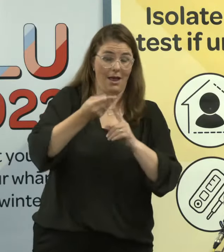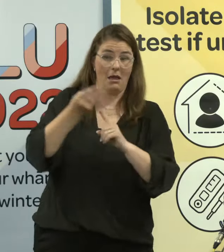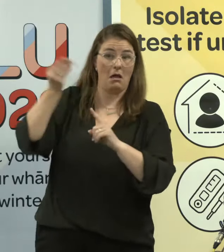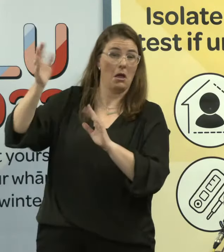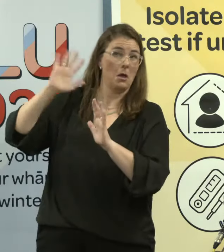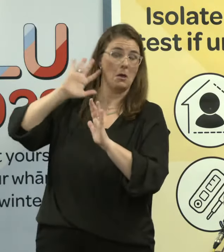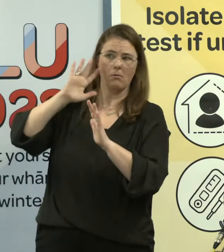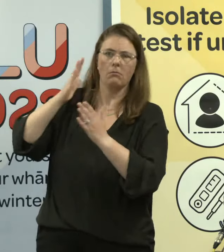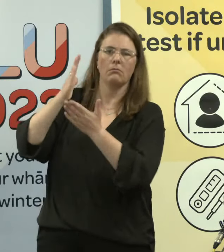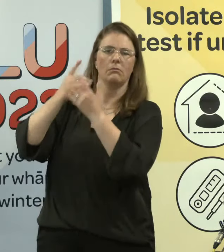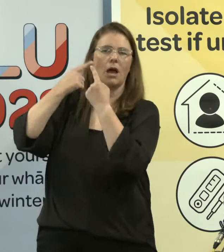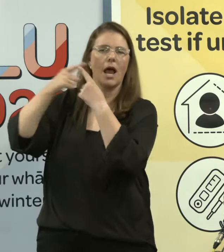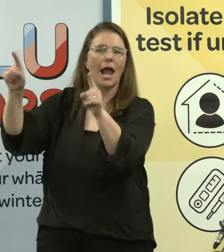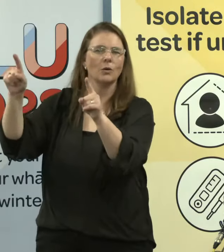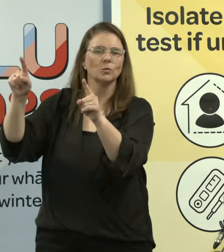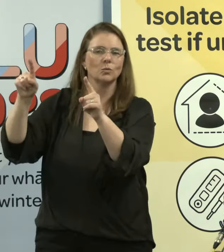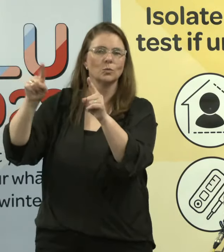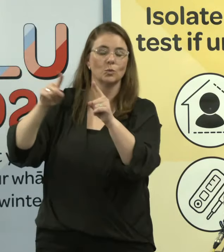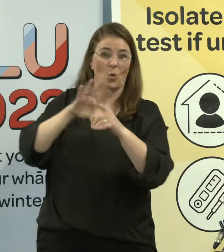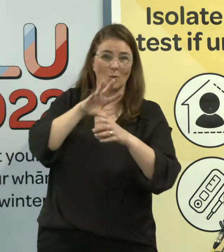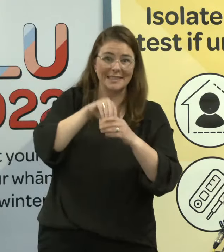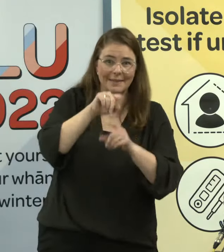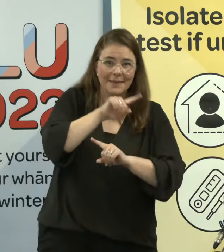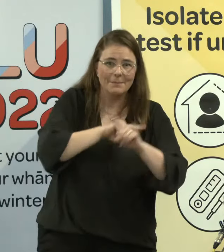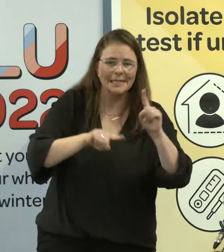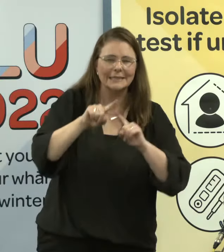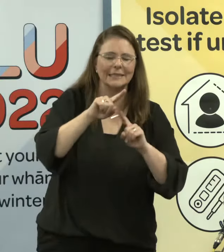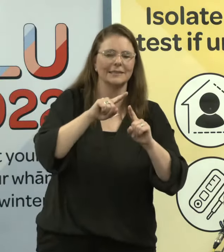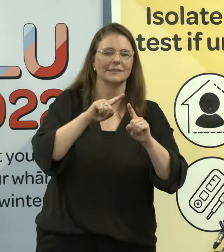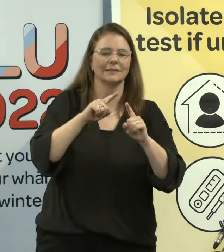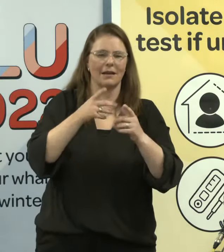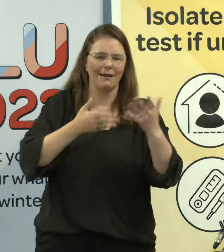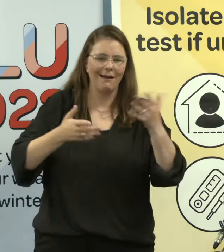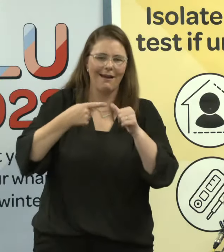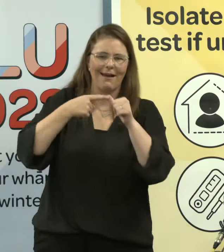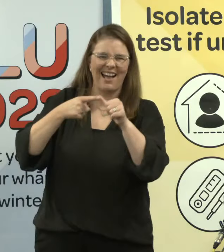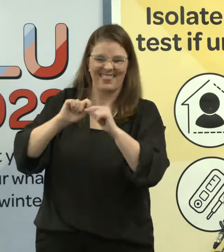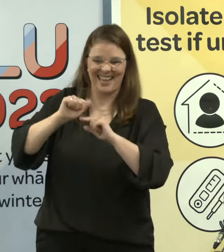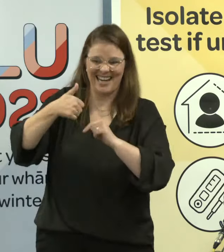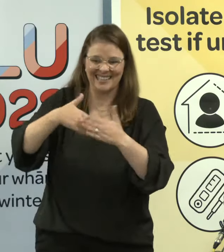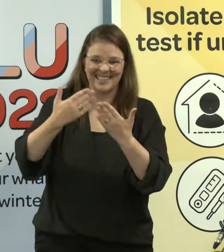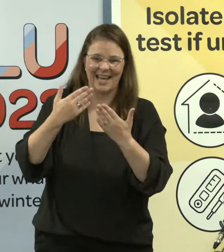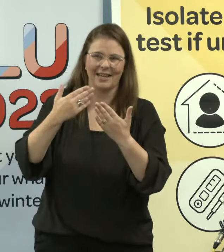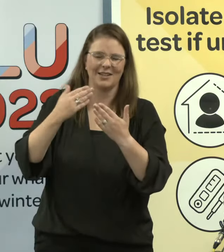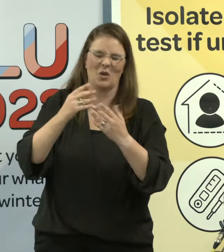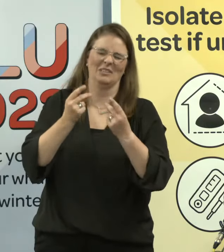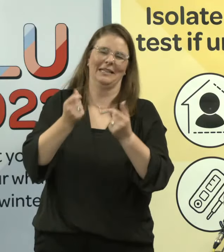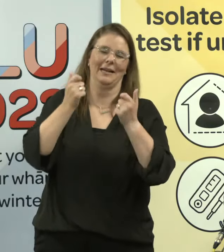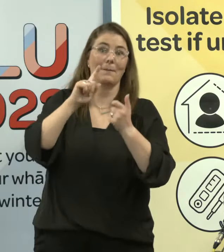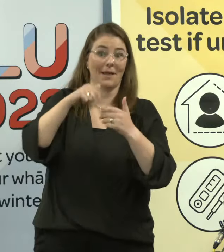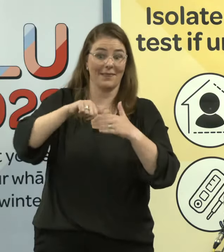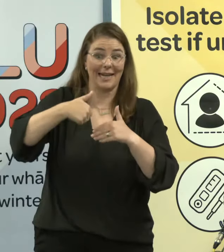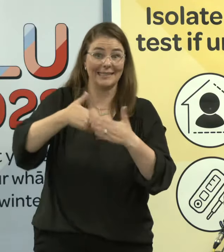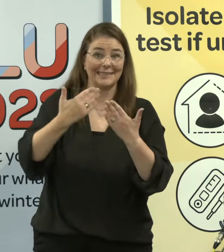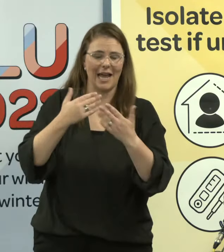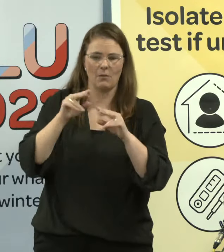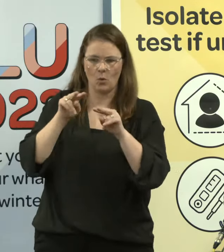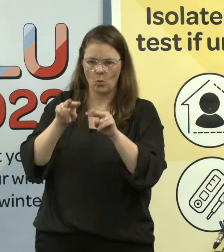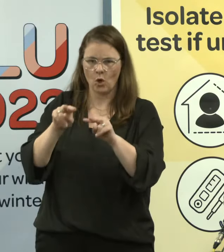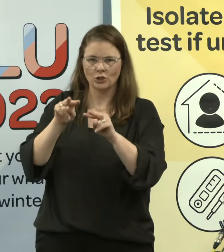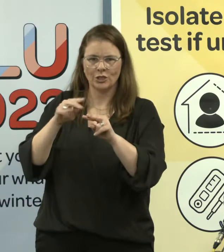Pirimia me nga Minita. Na i roto